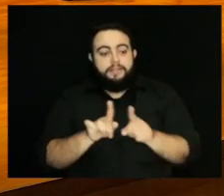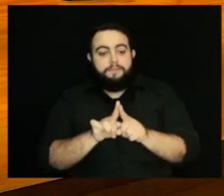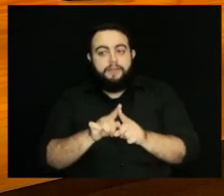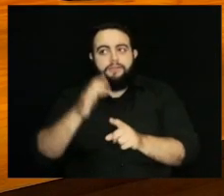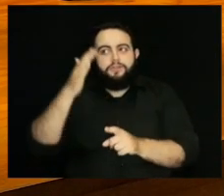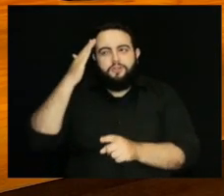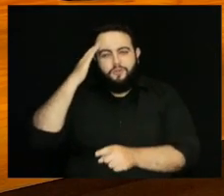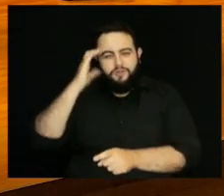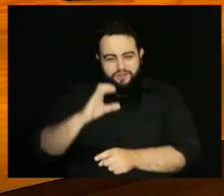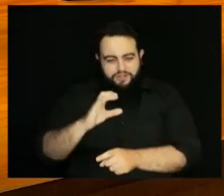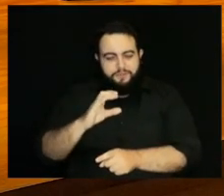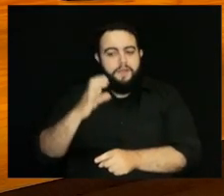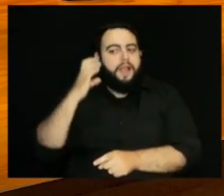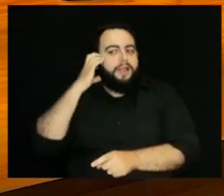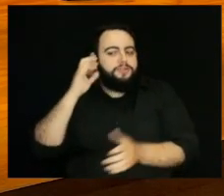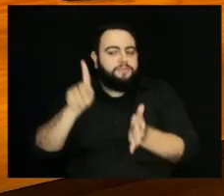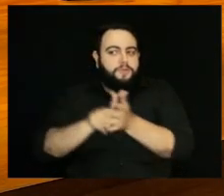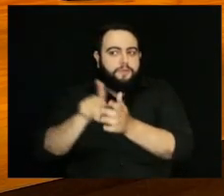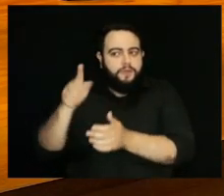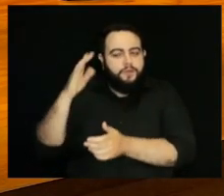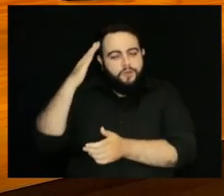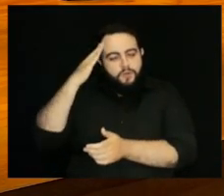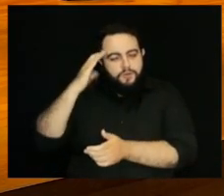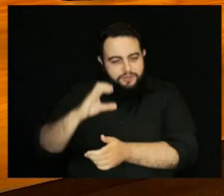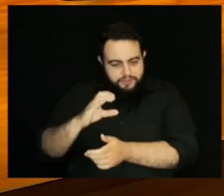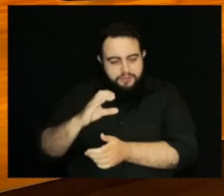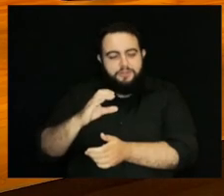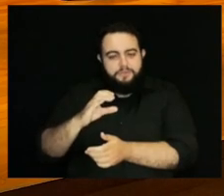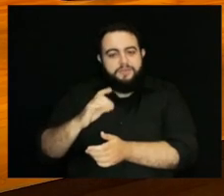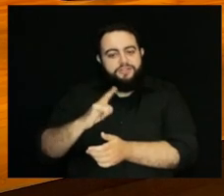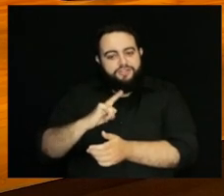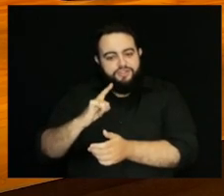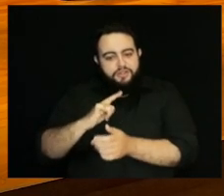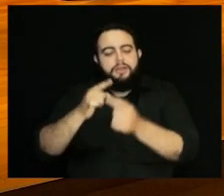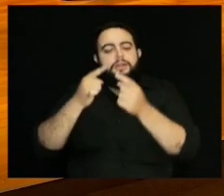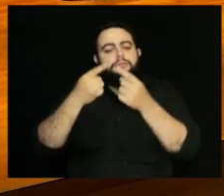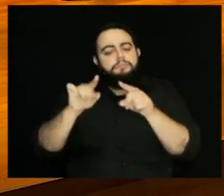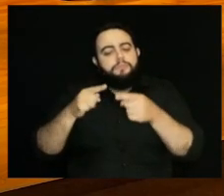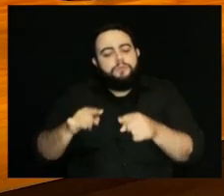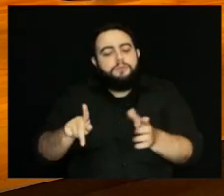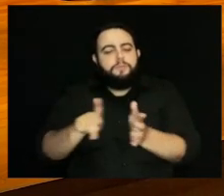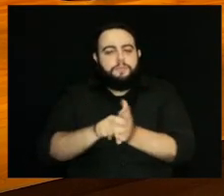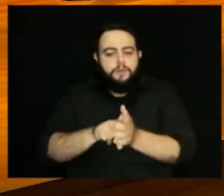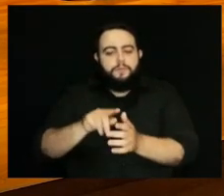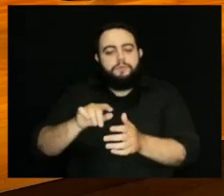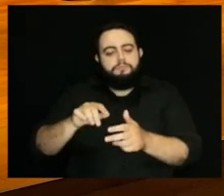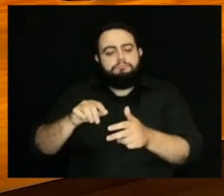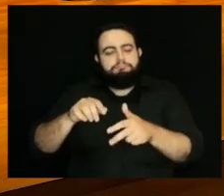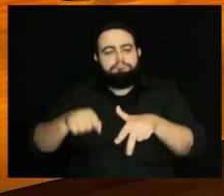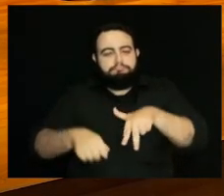uma rádio de Curitiba tocava os programas do Mr Lee. Mr Lee